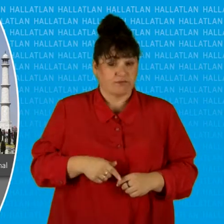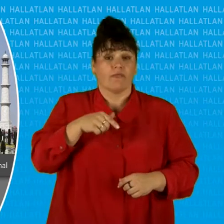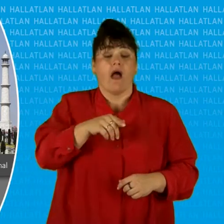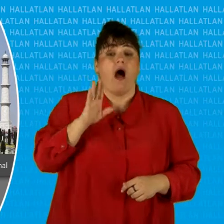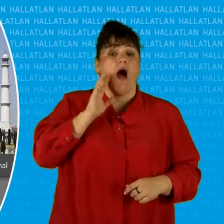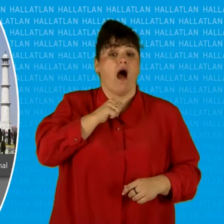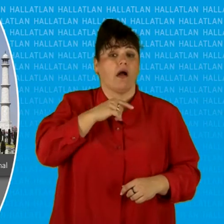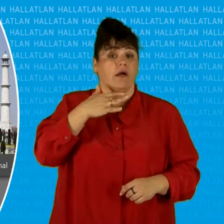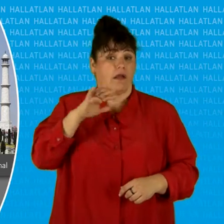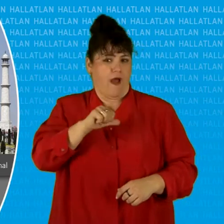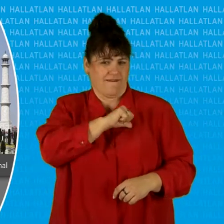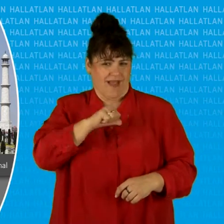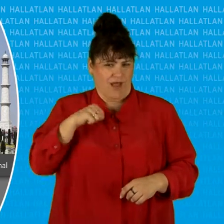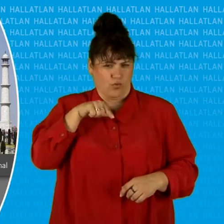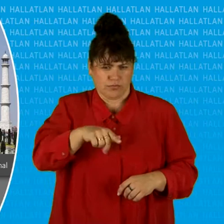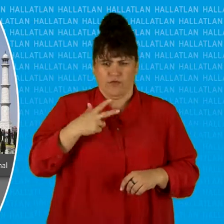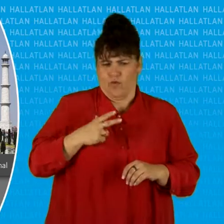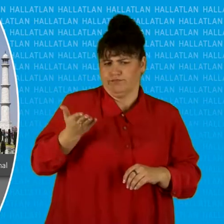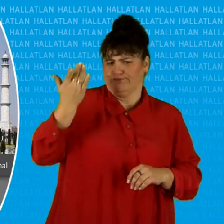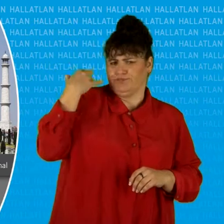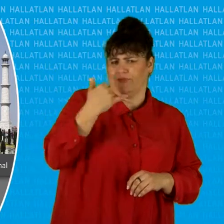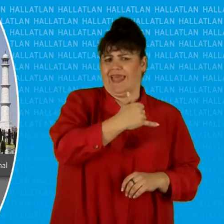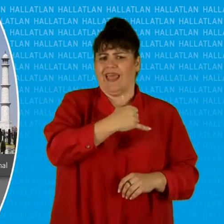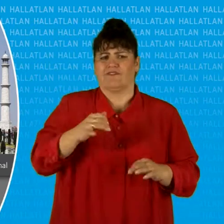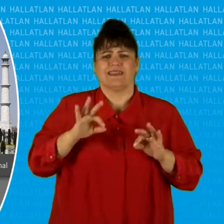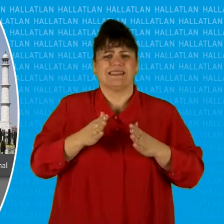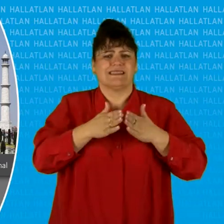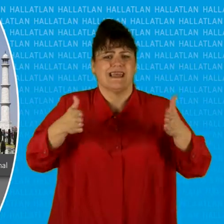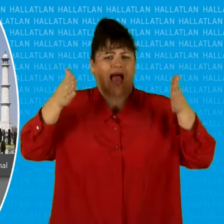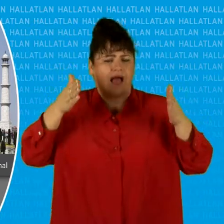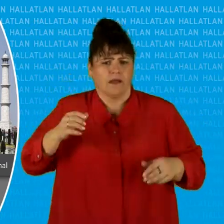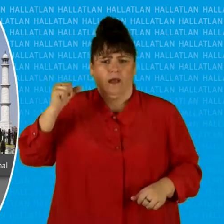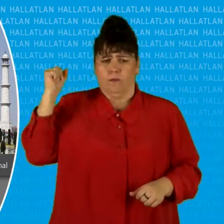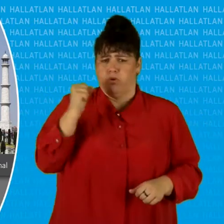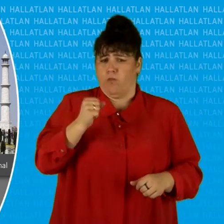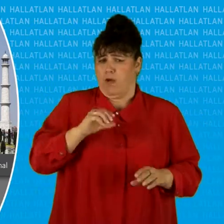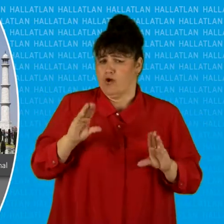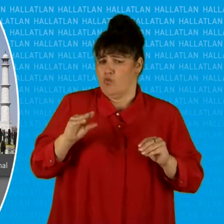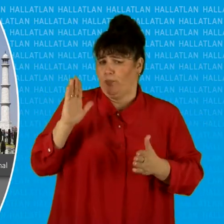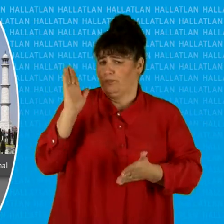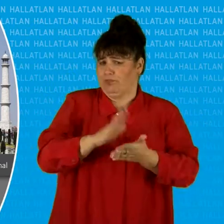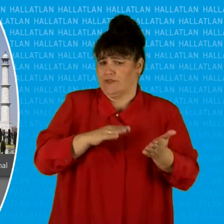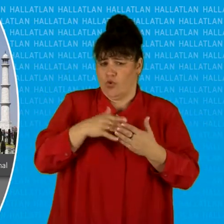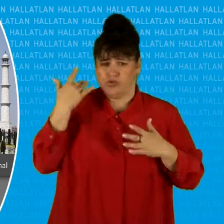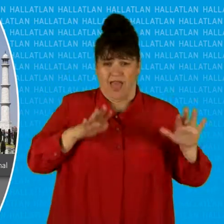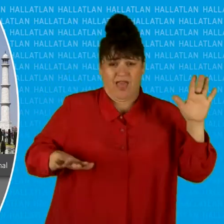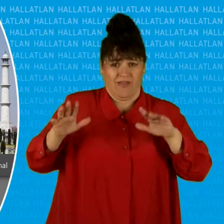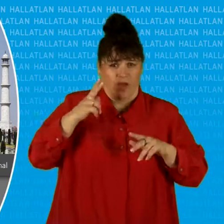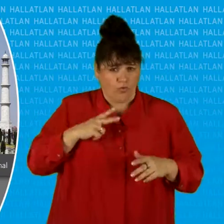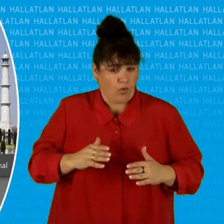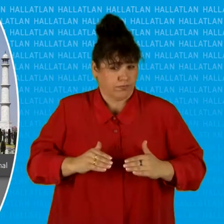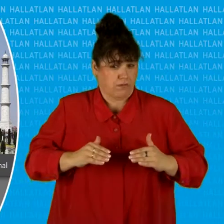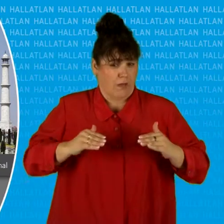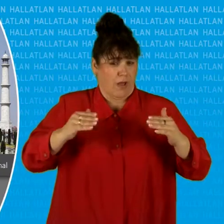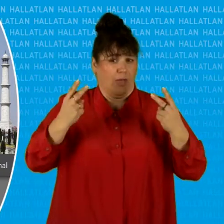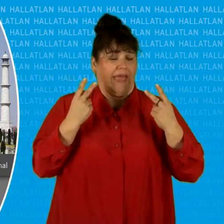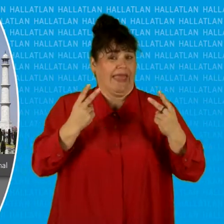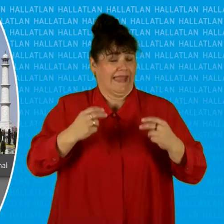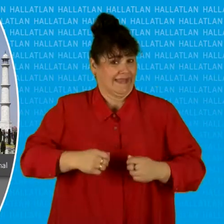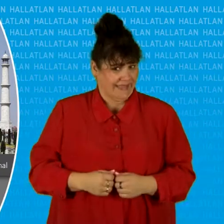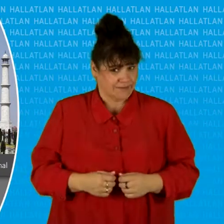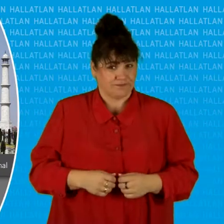Agra városában az elmúlt évtizedekben drasztikusan nőtt a levegőszennyezés mértéke.